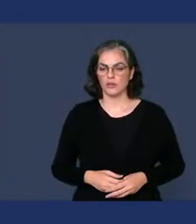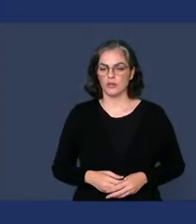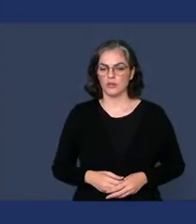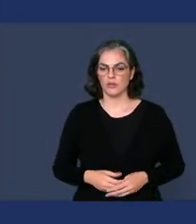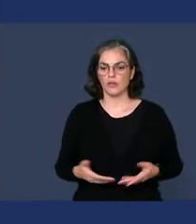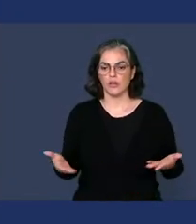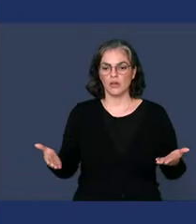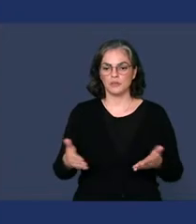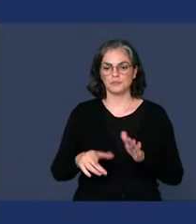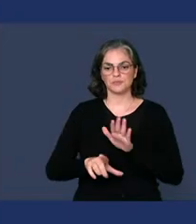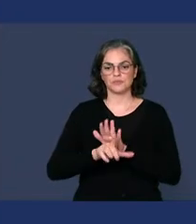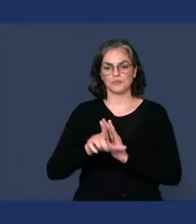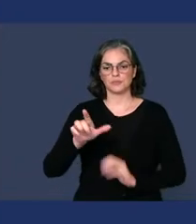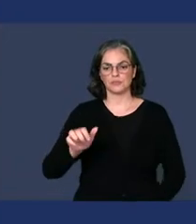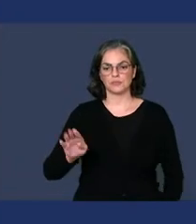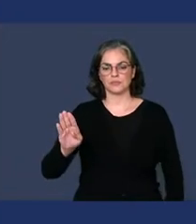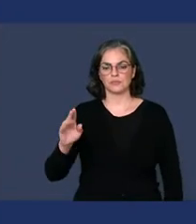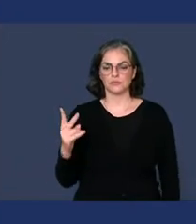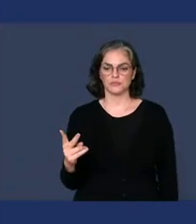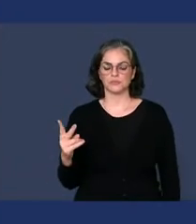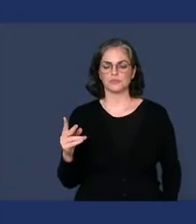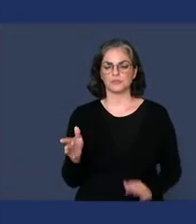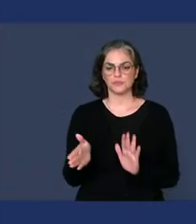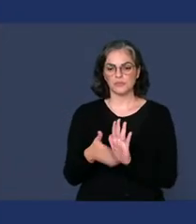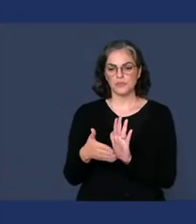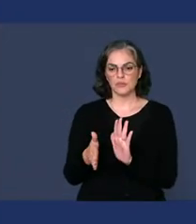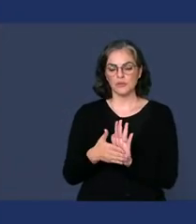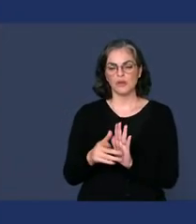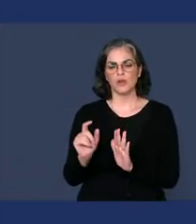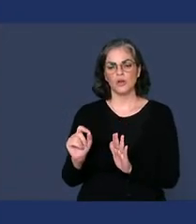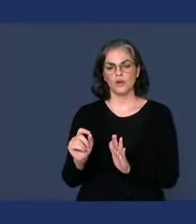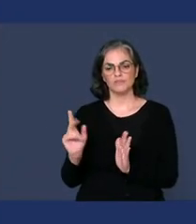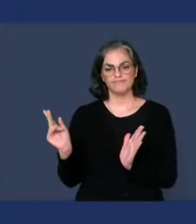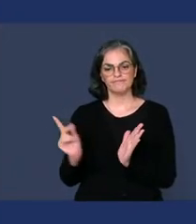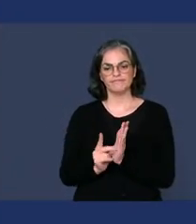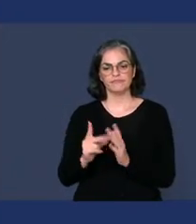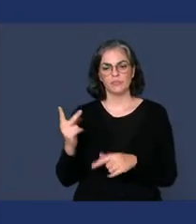PARTE DO ESTADO BRASILEIRO. E AGORA NESSA LEI ALDIR BLANC 2, A PROPOSTA É POLÍTICA ESTRUTURANTE DO SETOR DA